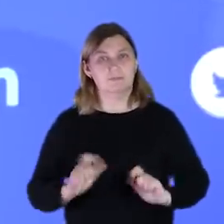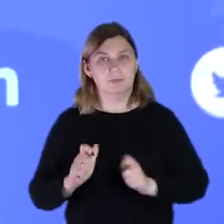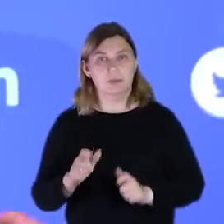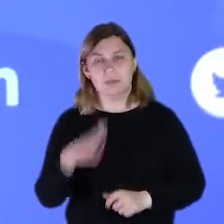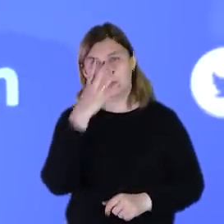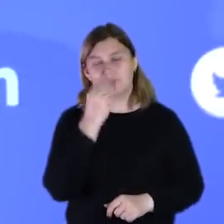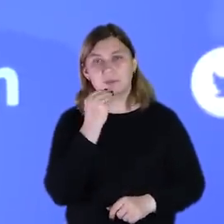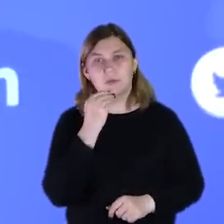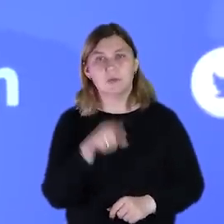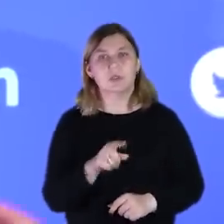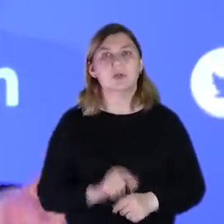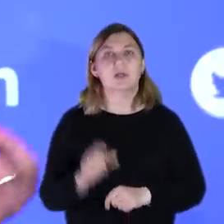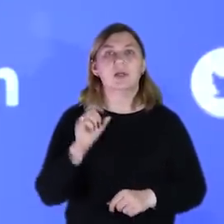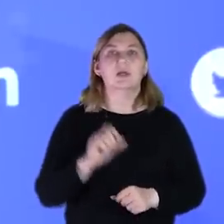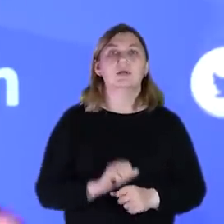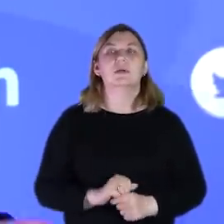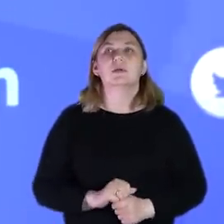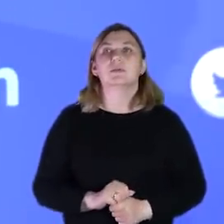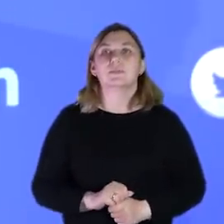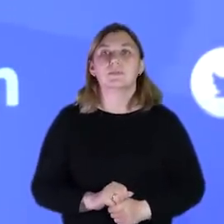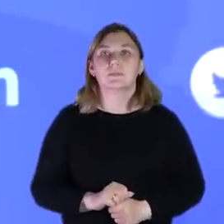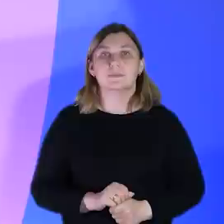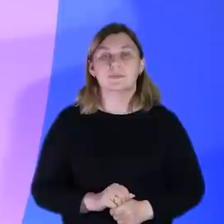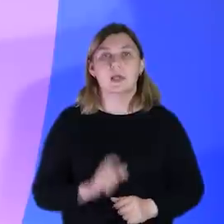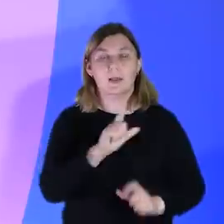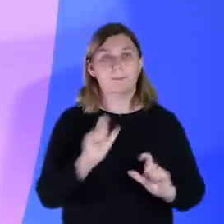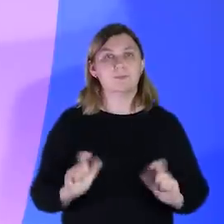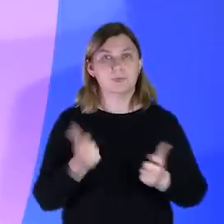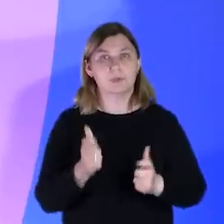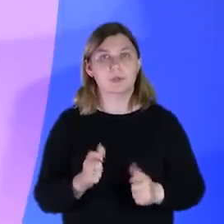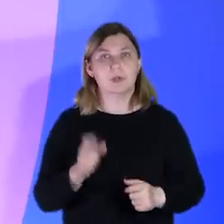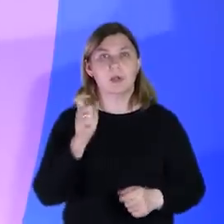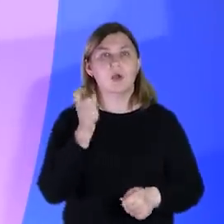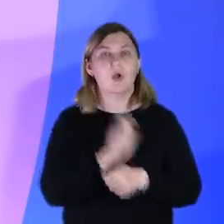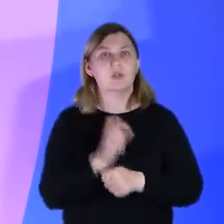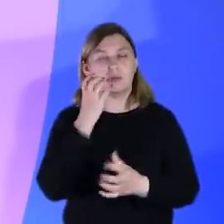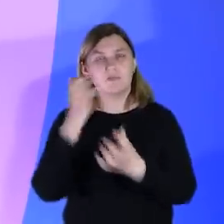Tak to wygląda z pozycji SRI DOK. -W przypadku kontrwywiadu Korpusu Ochrony